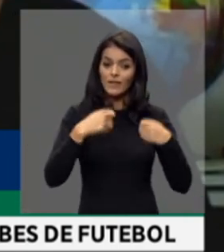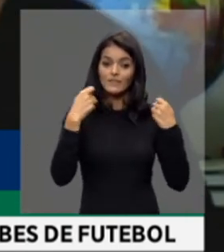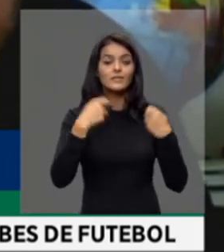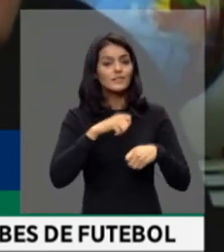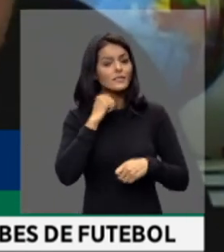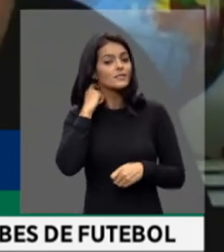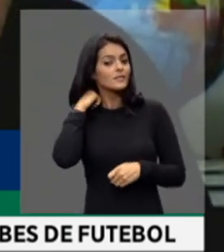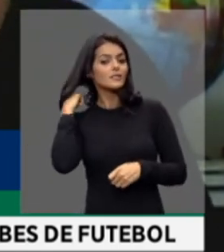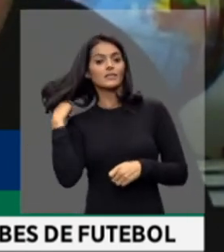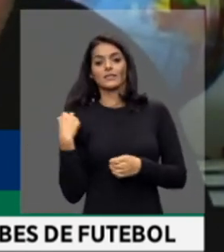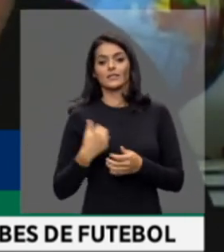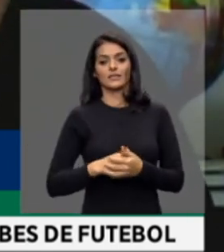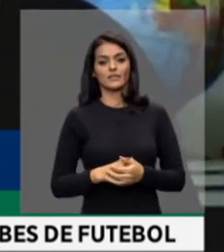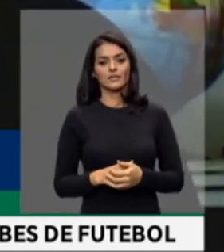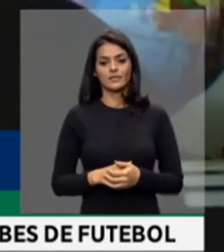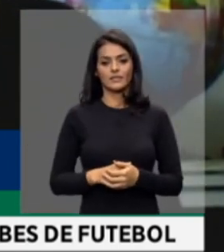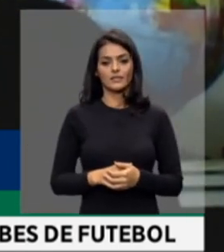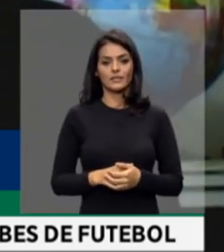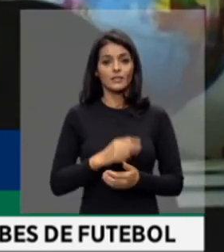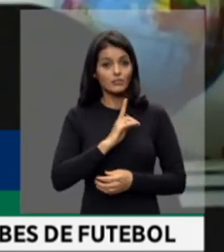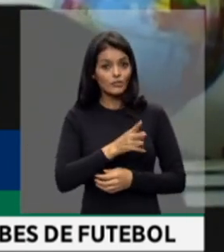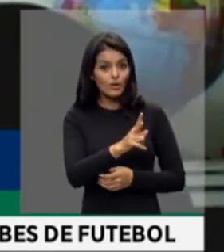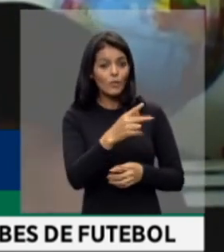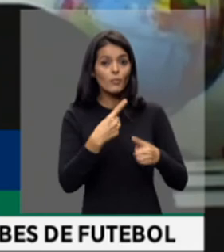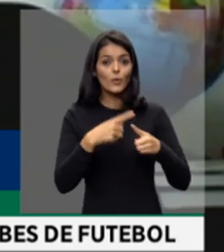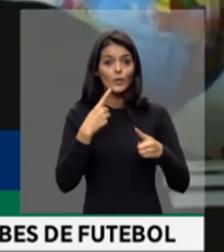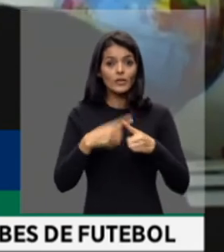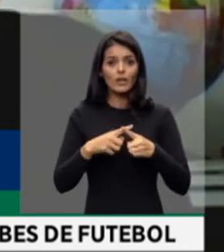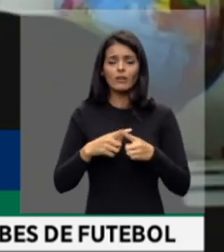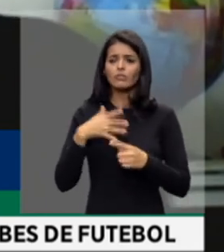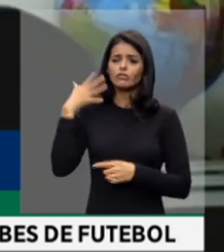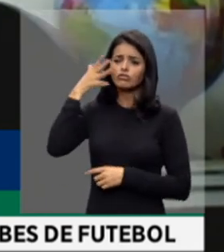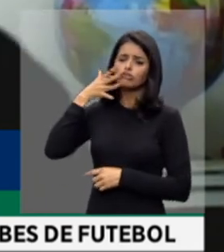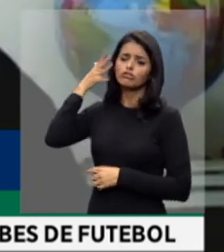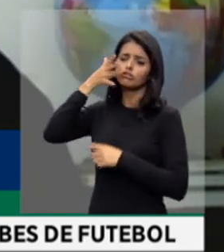PRÁTICA... O SENADO FEZ ENQUANTO A CÂMARA... ANULOU... A CÂMARA EU QUERO CHAMAR A ATENÇÃO DISSO. O